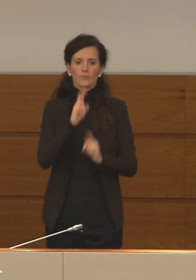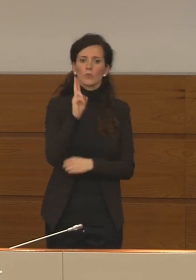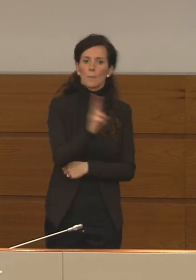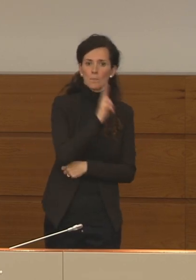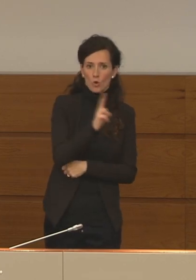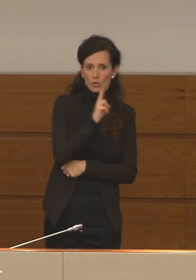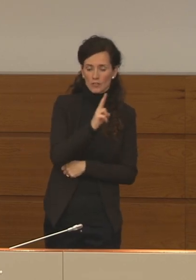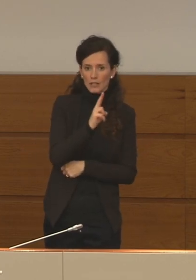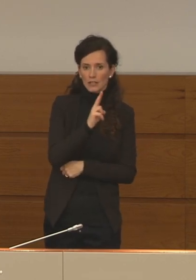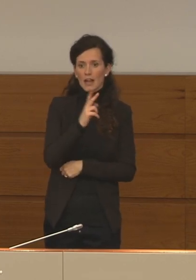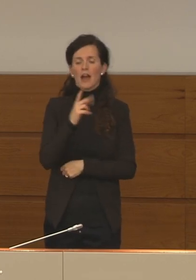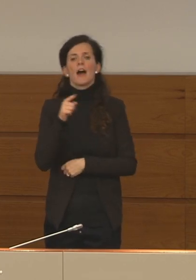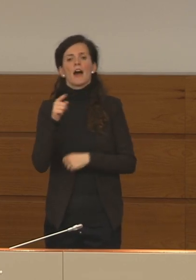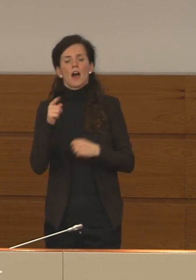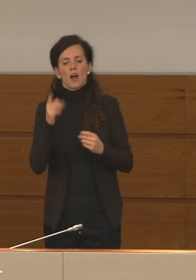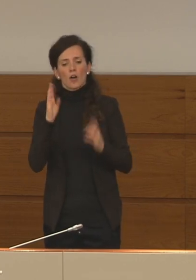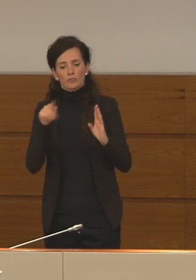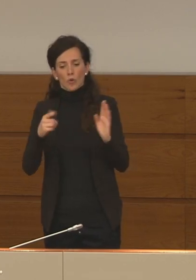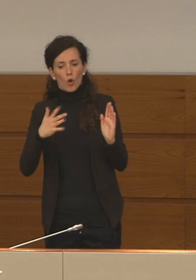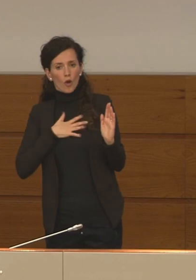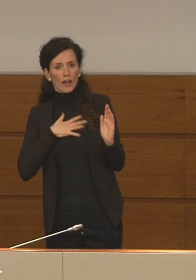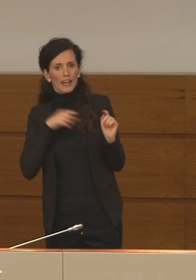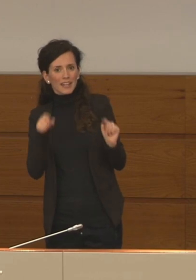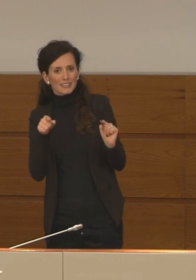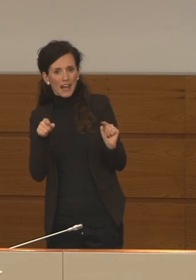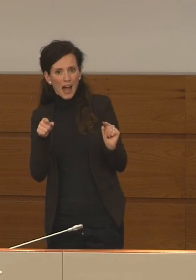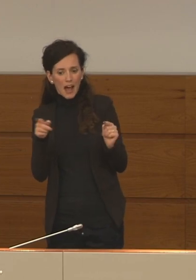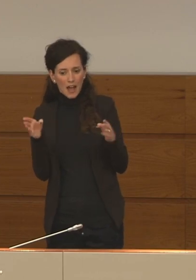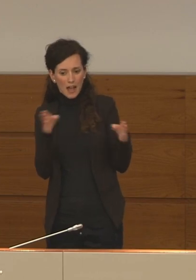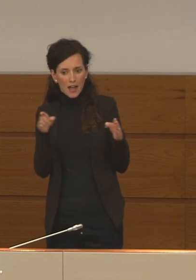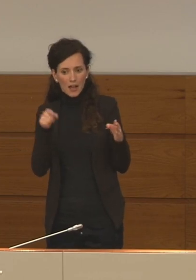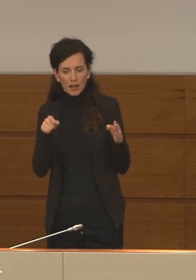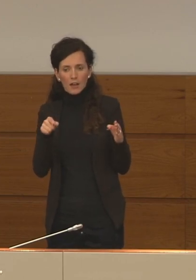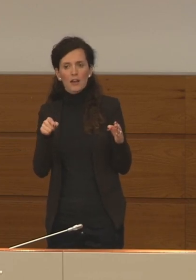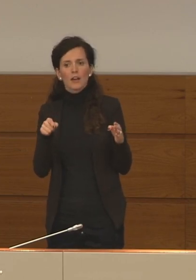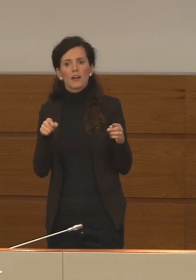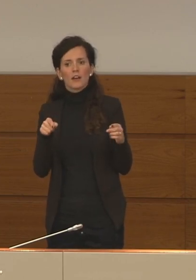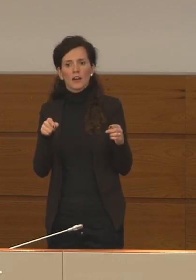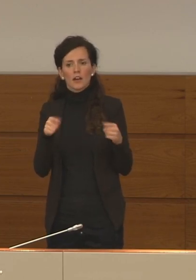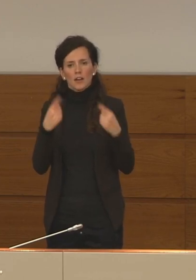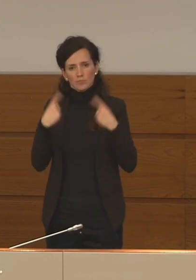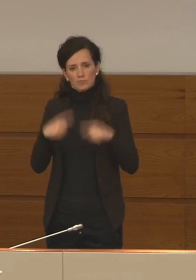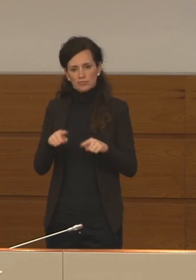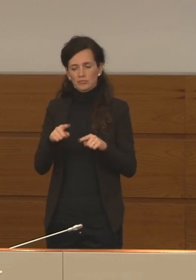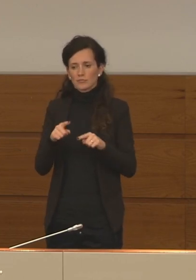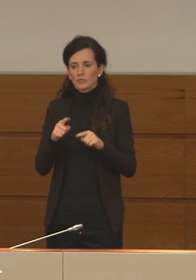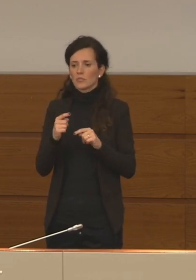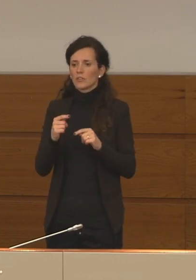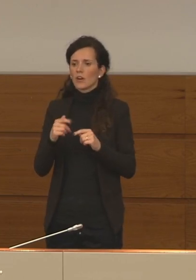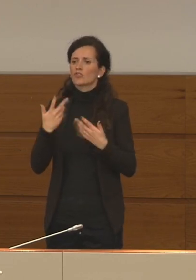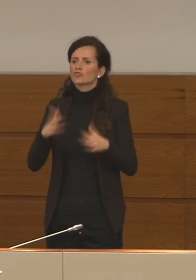letalità con quella pubblicata dai colleghi della Cina mostra come il